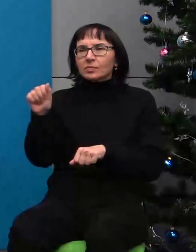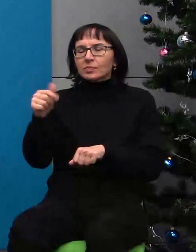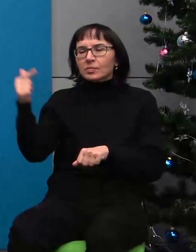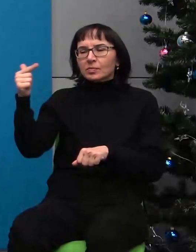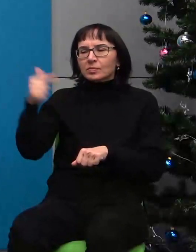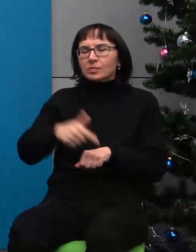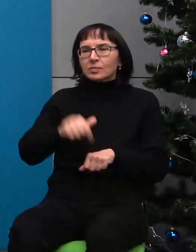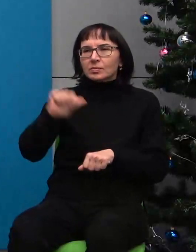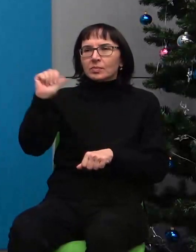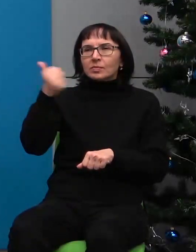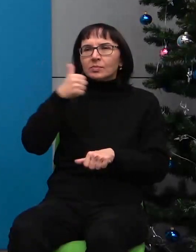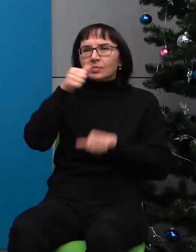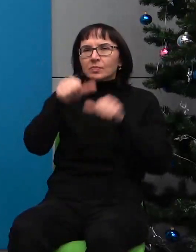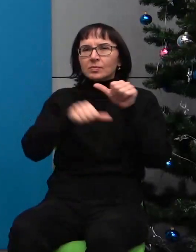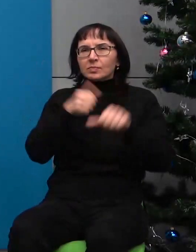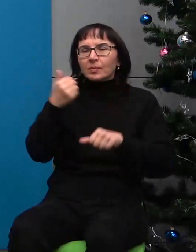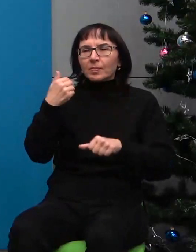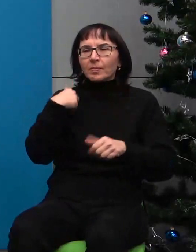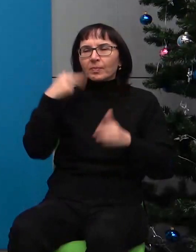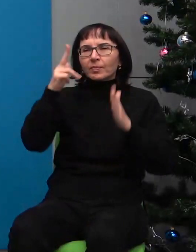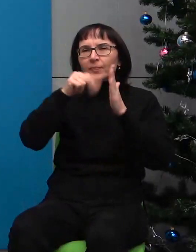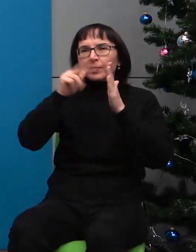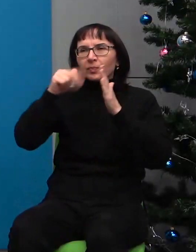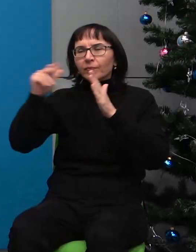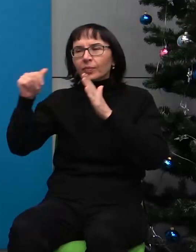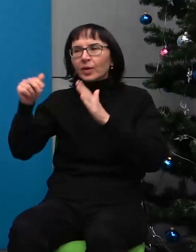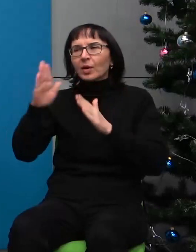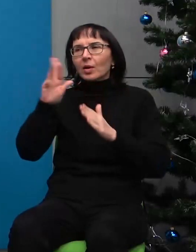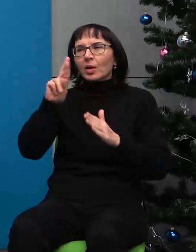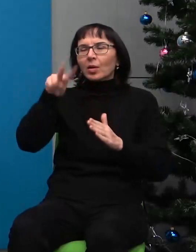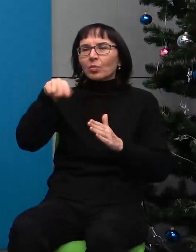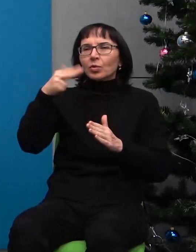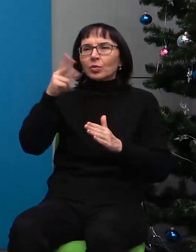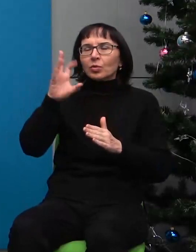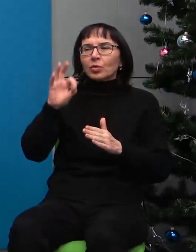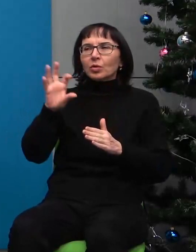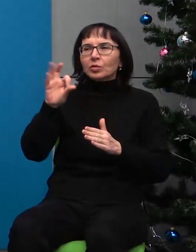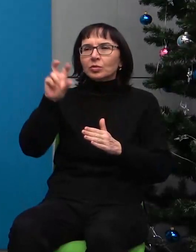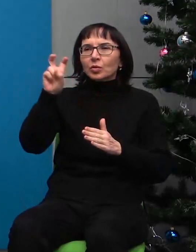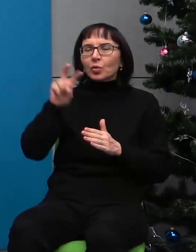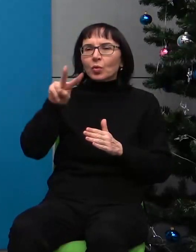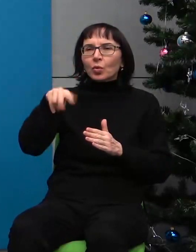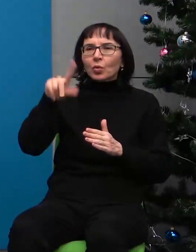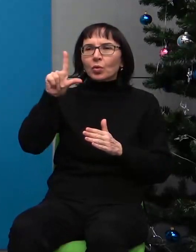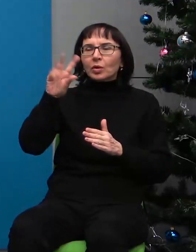A tam były malunki Bruno Schulza. No możecie państwo sobie wyobrazić jakby